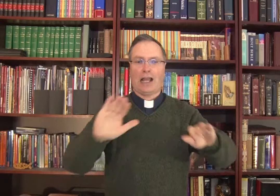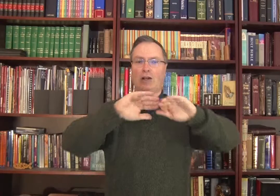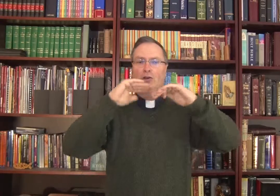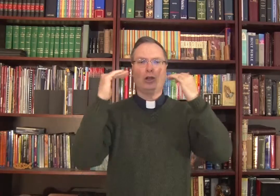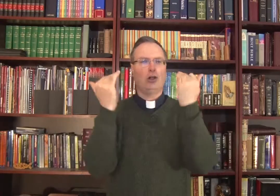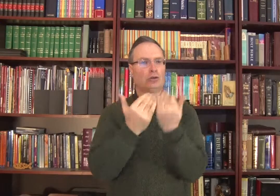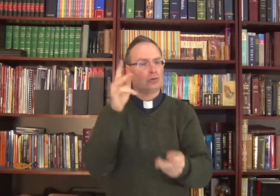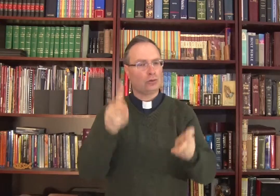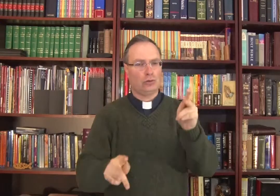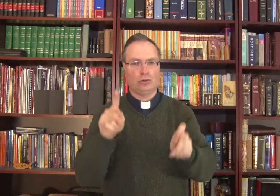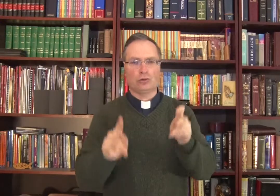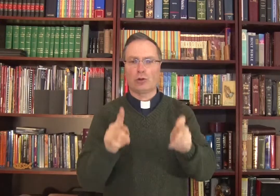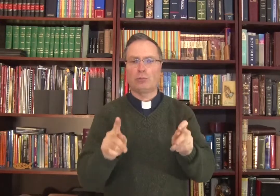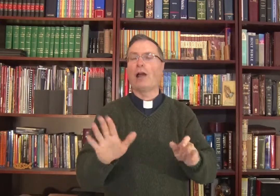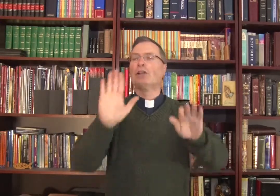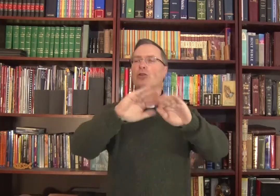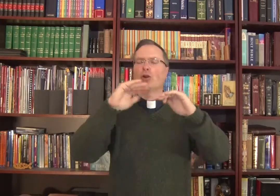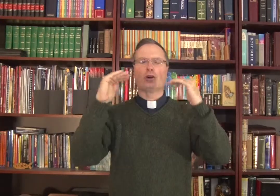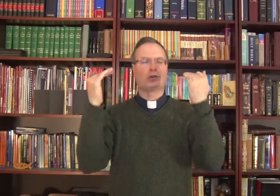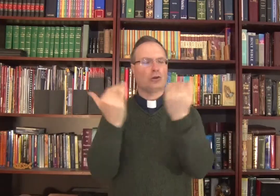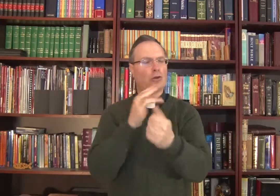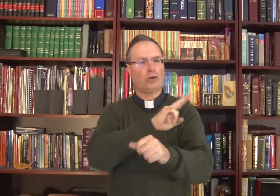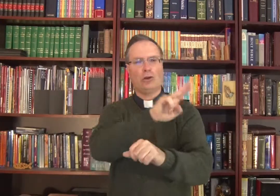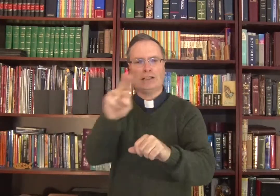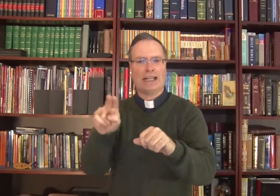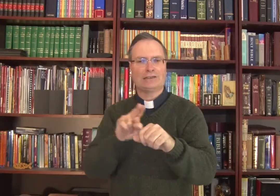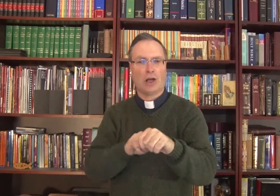de tout peuple et de toute nation.